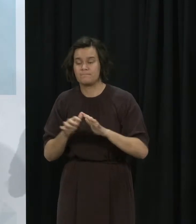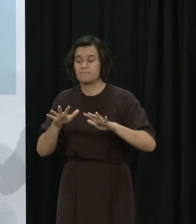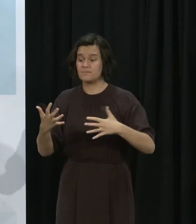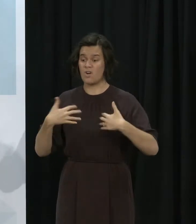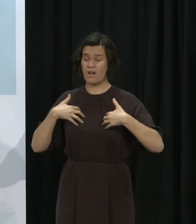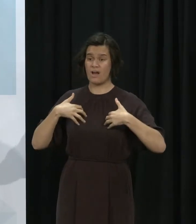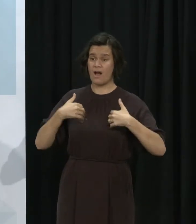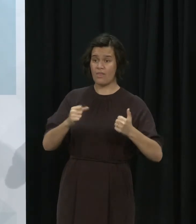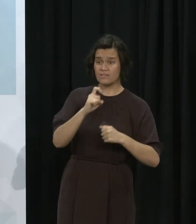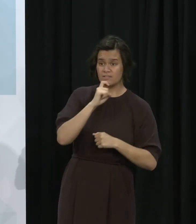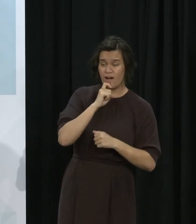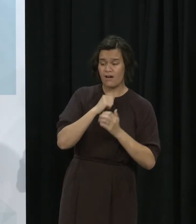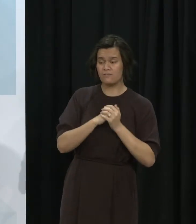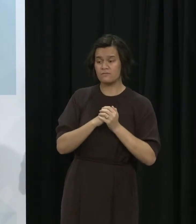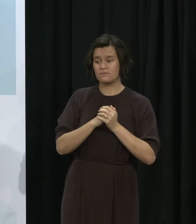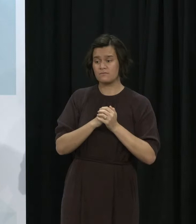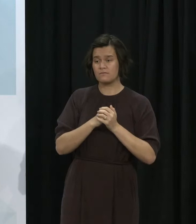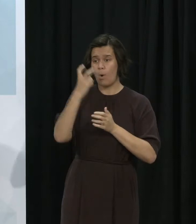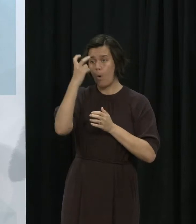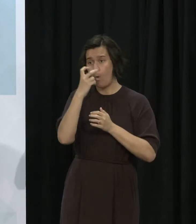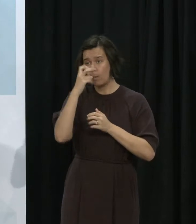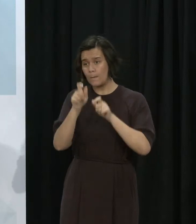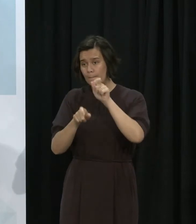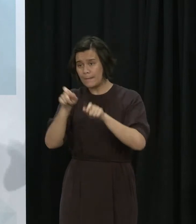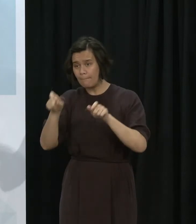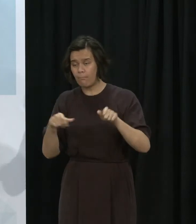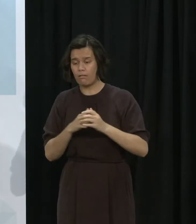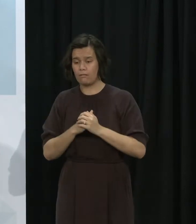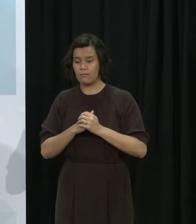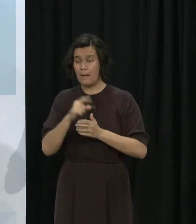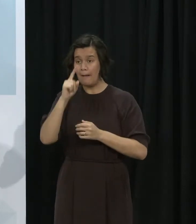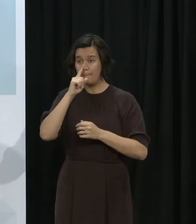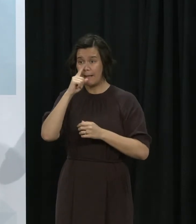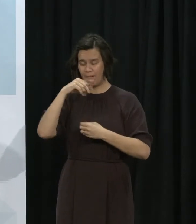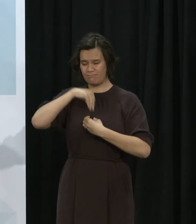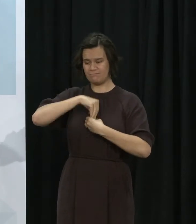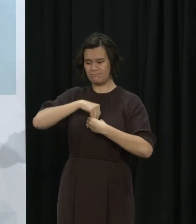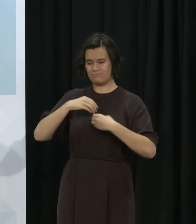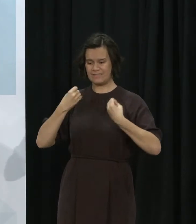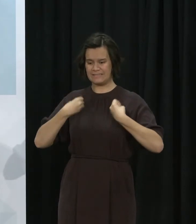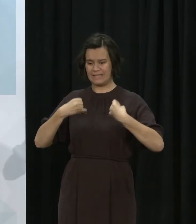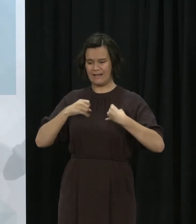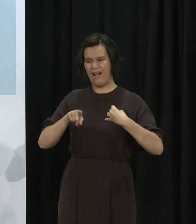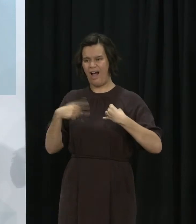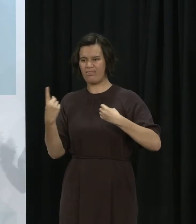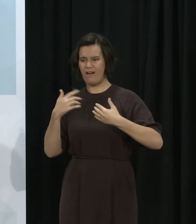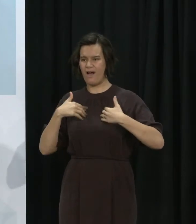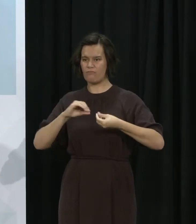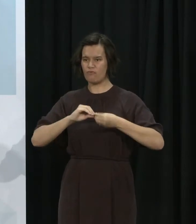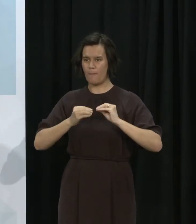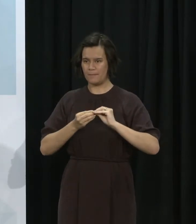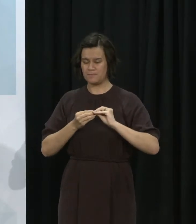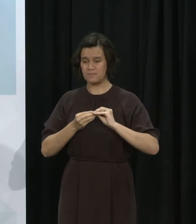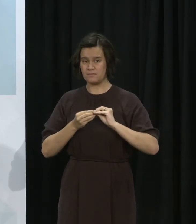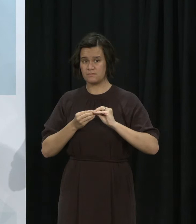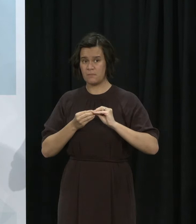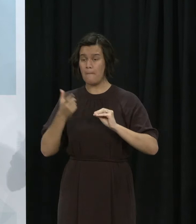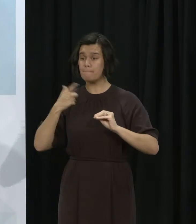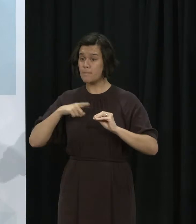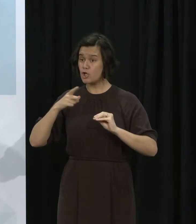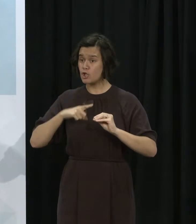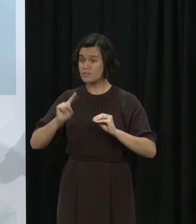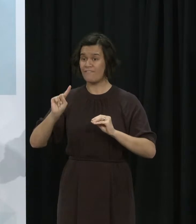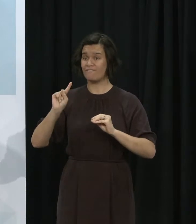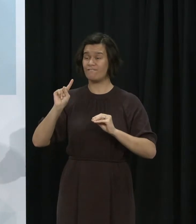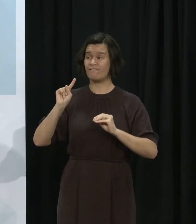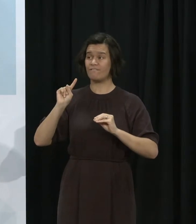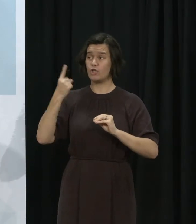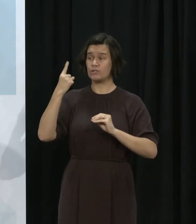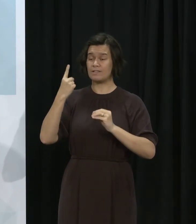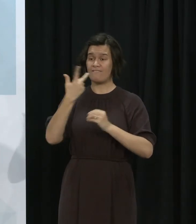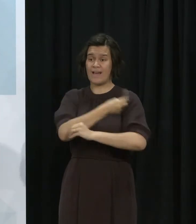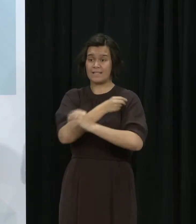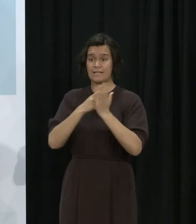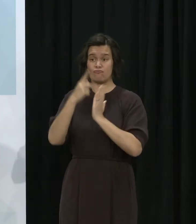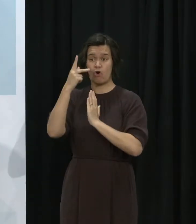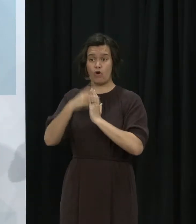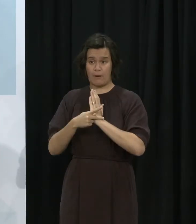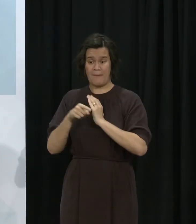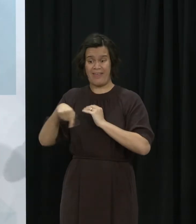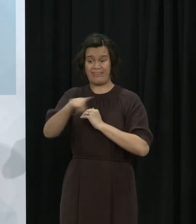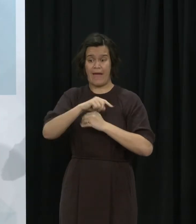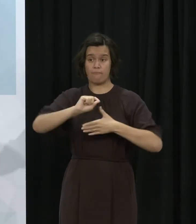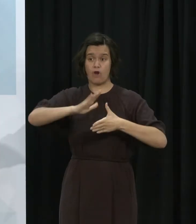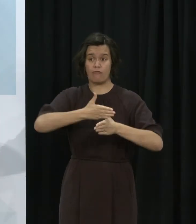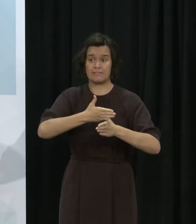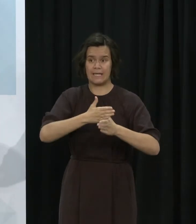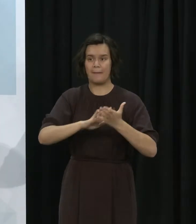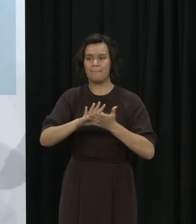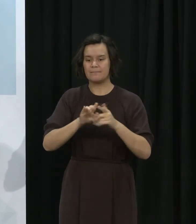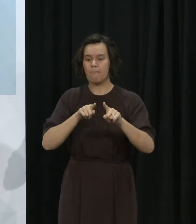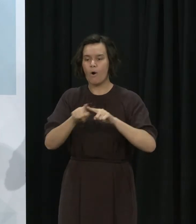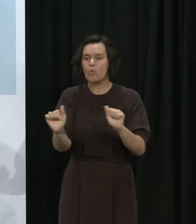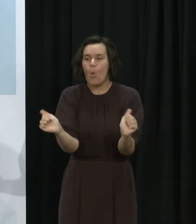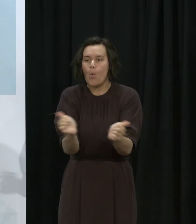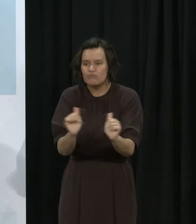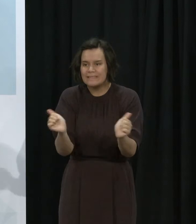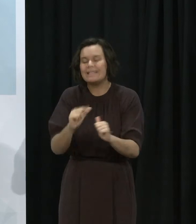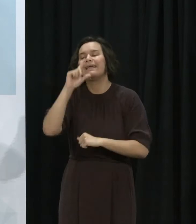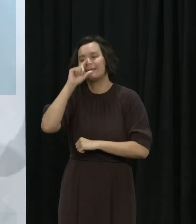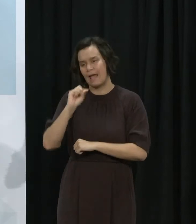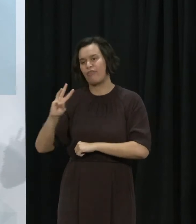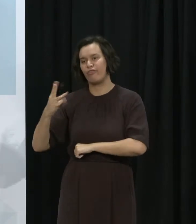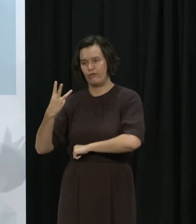ranei. Na te mea i timata